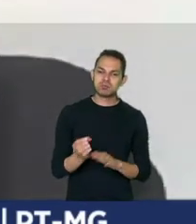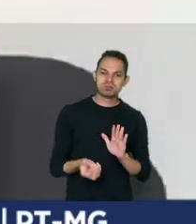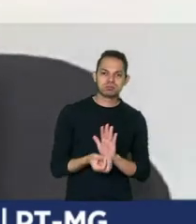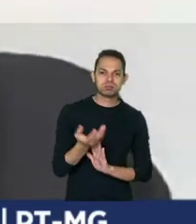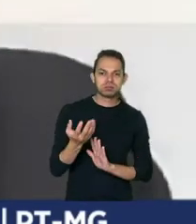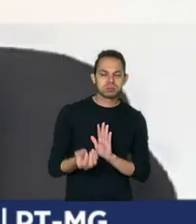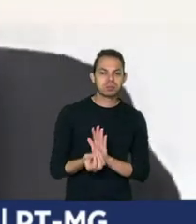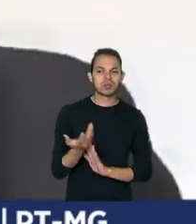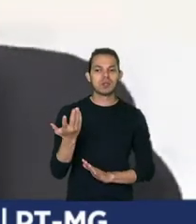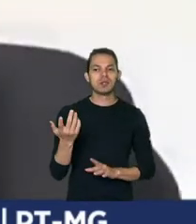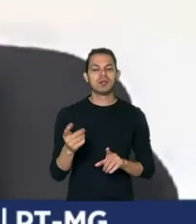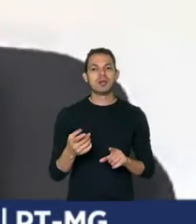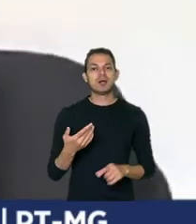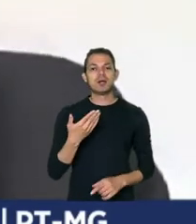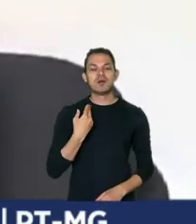INCENTIVO É CULTURA CULTURA, PRODUTORES COM FILME, PARA